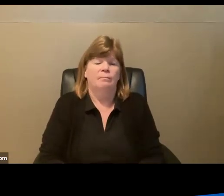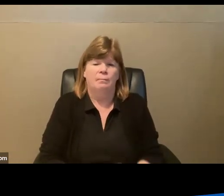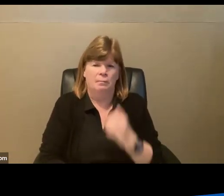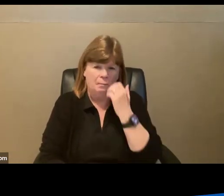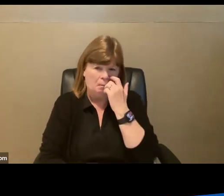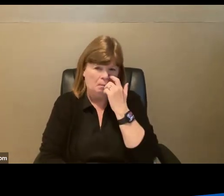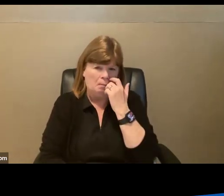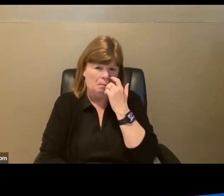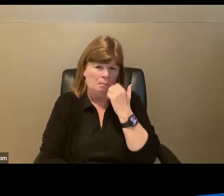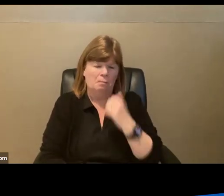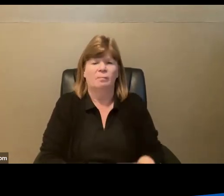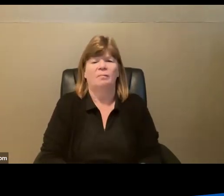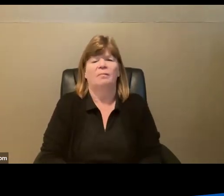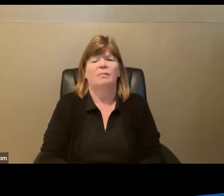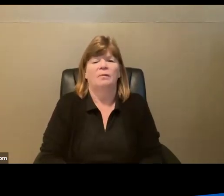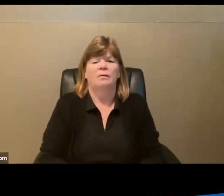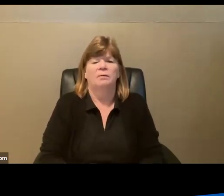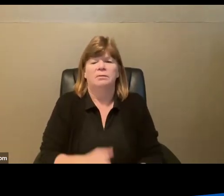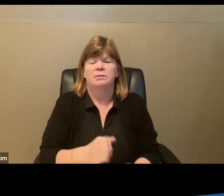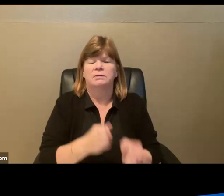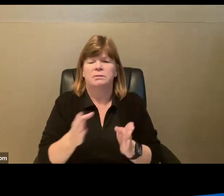De todas formas, ¿qué más está pasando por ahí?